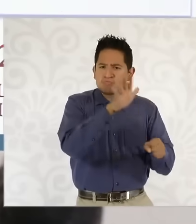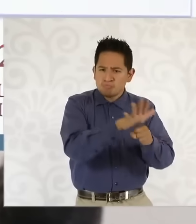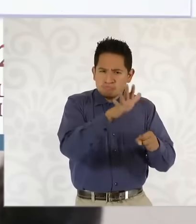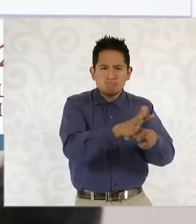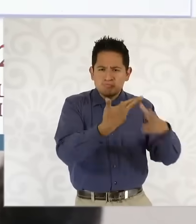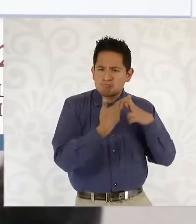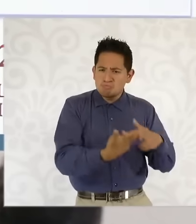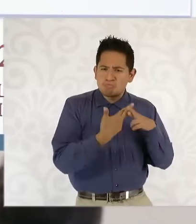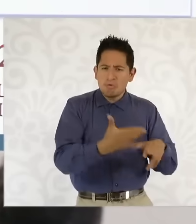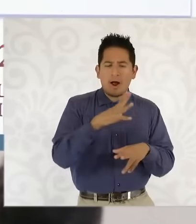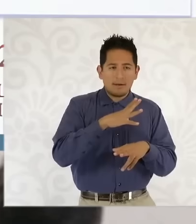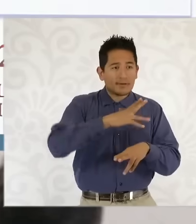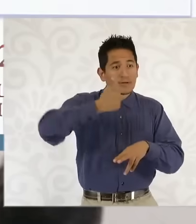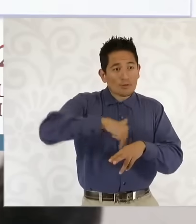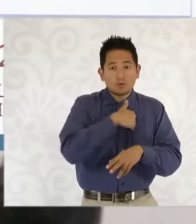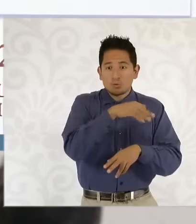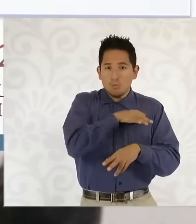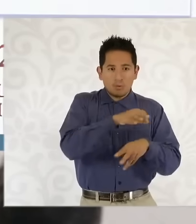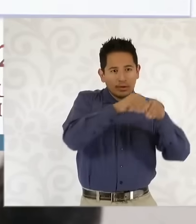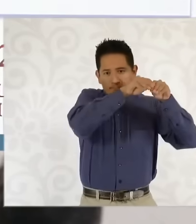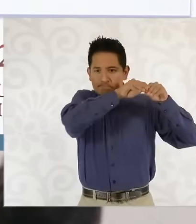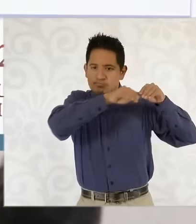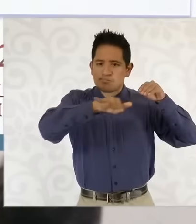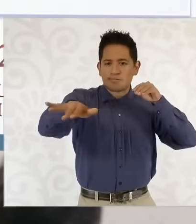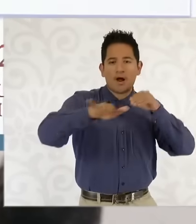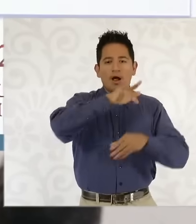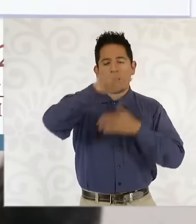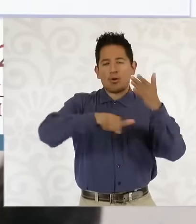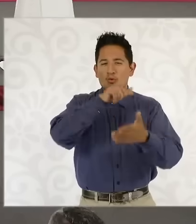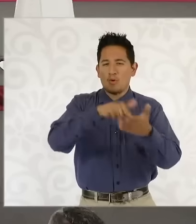lugares donde se requiere el consumo. Eso es lo que quiere decir atacar la congestión. Adelante,